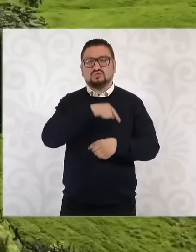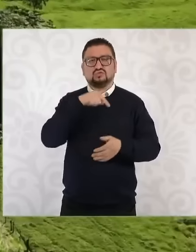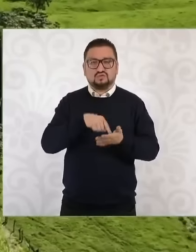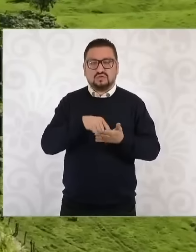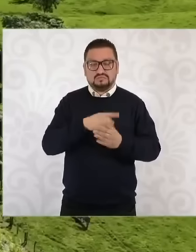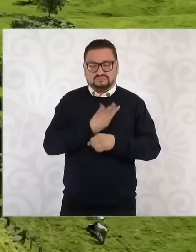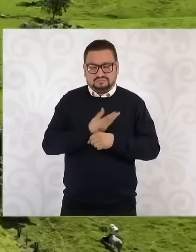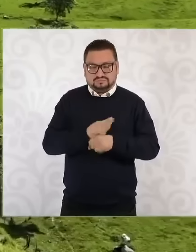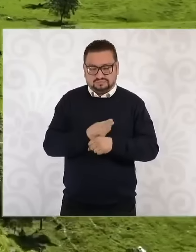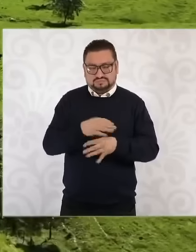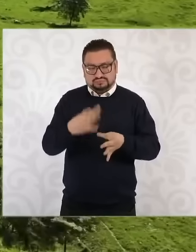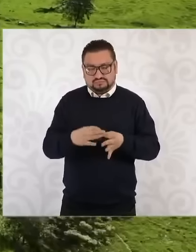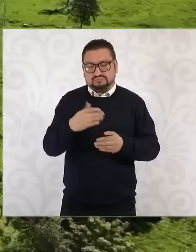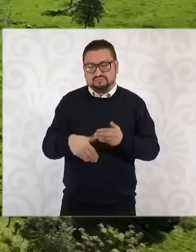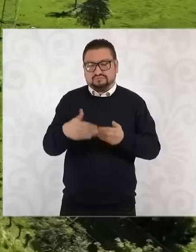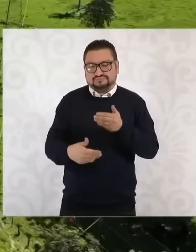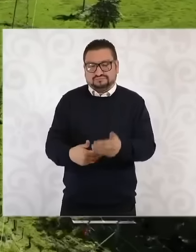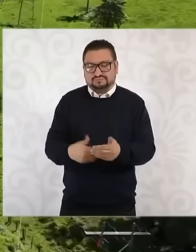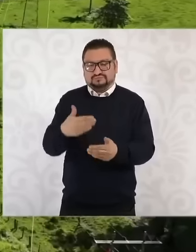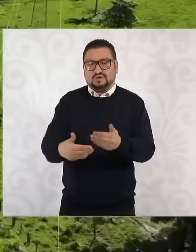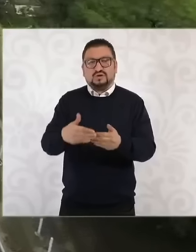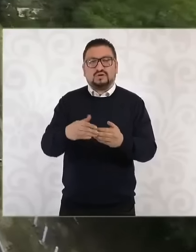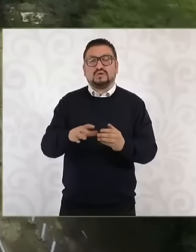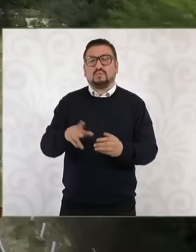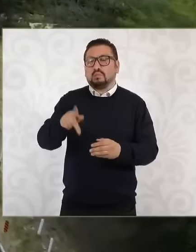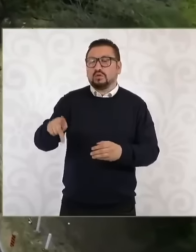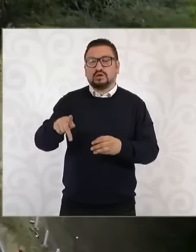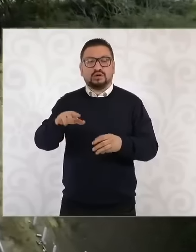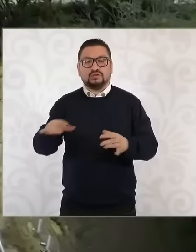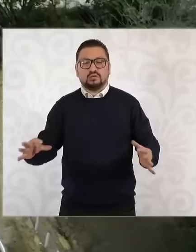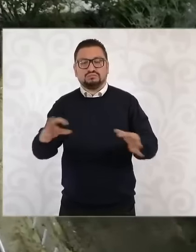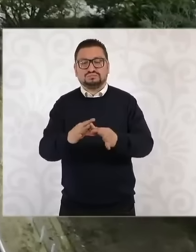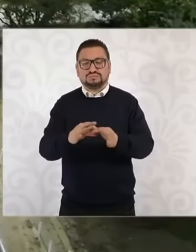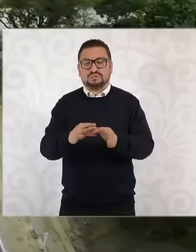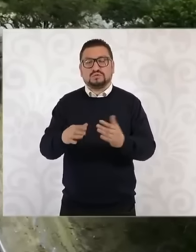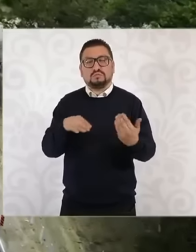y vamos concluyendo tramos que unen poblaciones y que se abren de inmediato a la circulación.